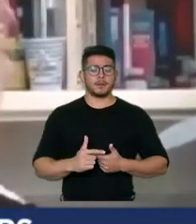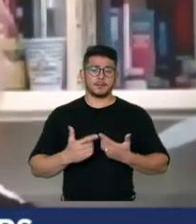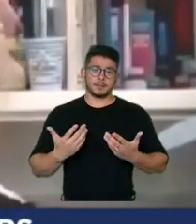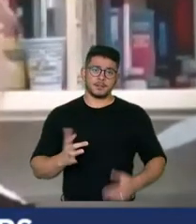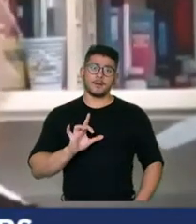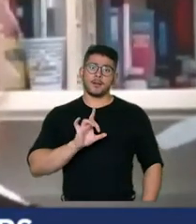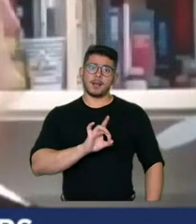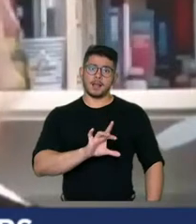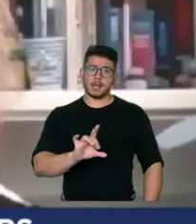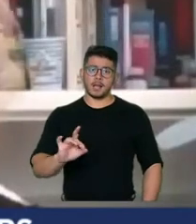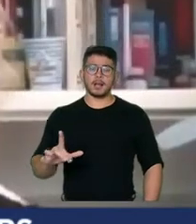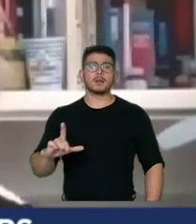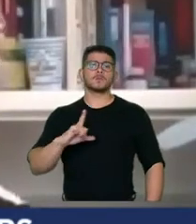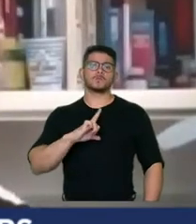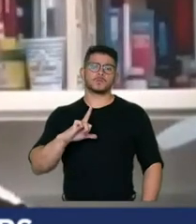POLÍTICO. CADA UM PODE TER UM CREDO RELIGIOSO E DEVEMOS